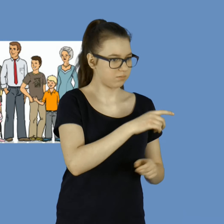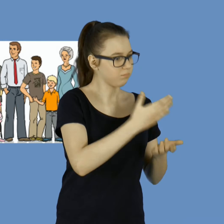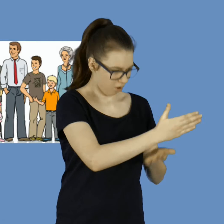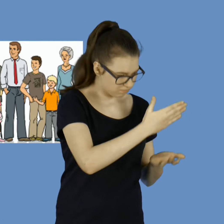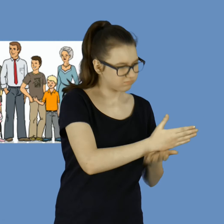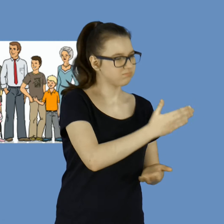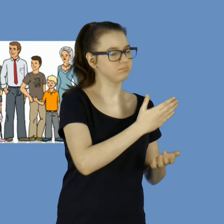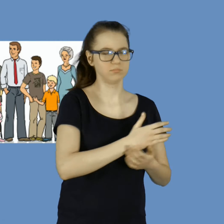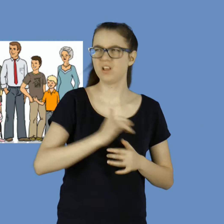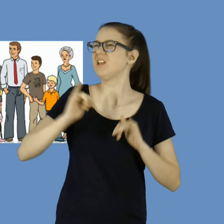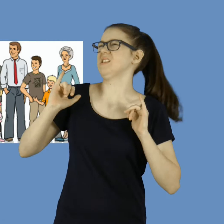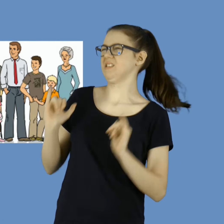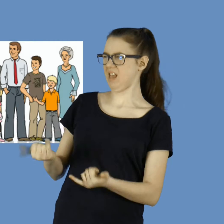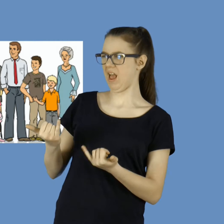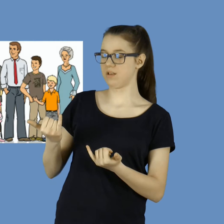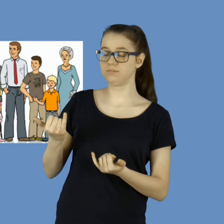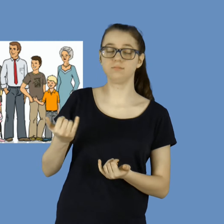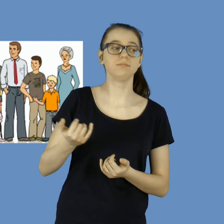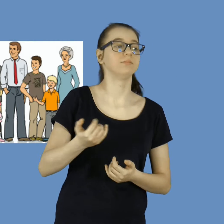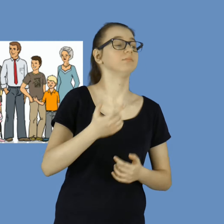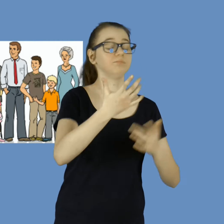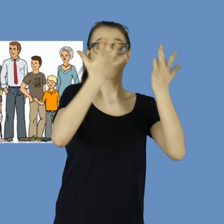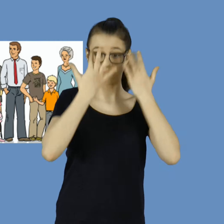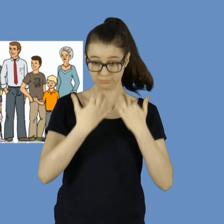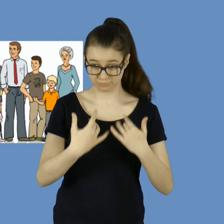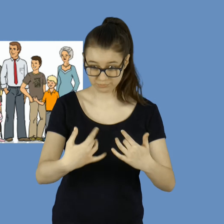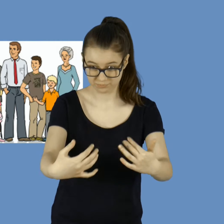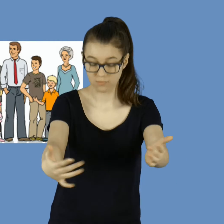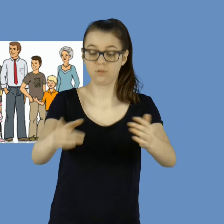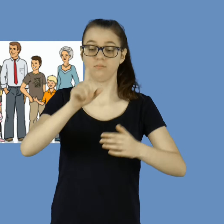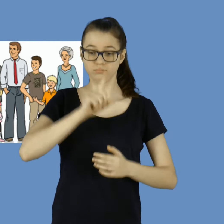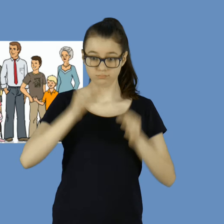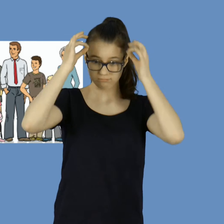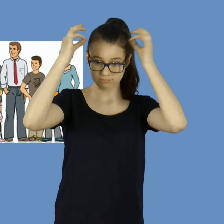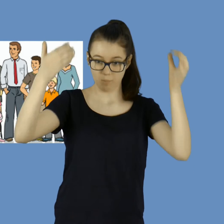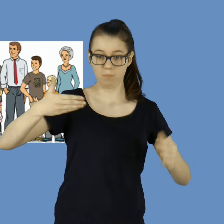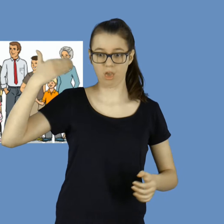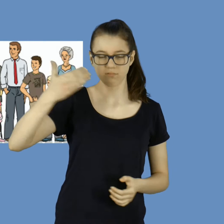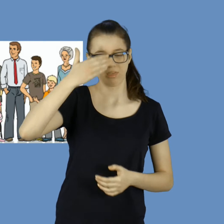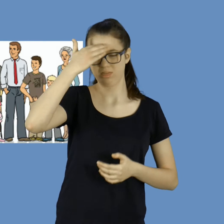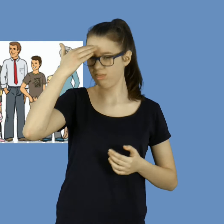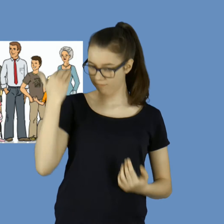Mojżesz zapytał: No ale w jaki sposób? Bóg odpowiedział: Gdy będziesz przemawiał i nie będziesz mógł się wysłowić,